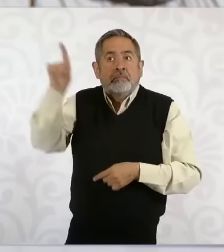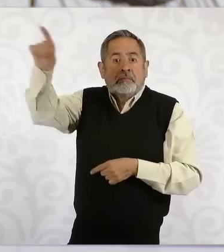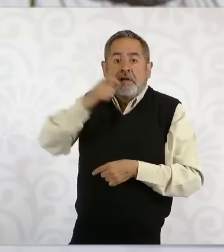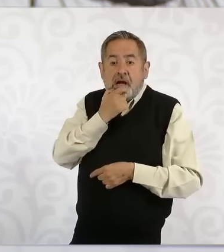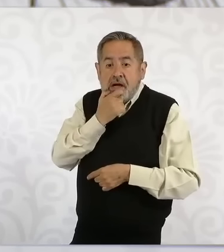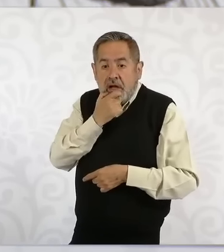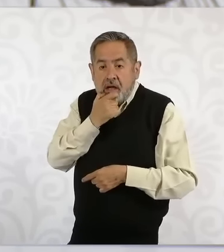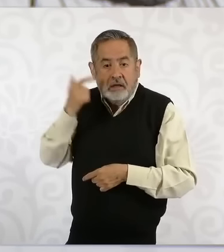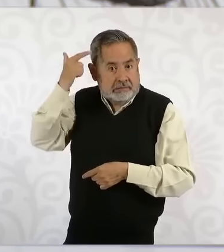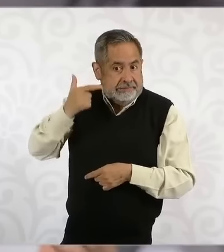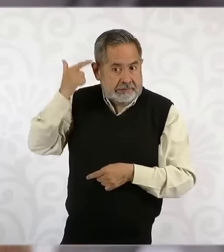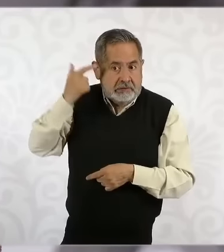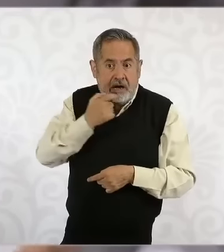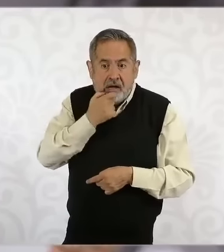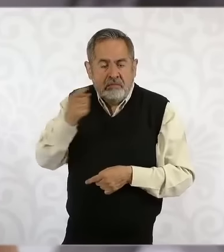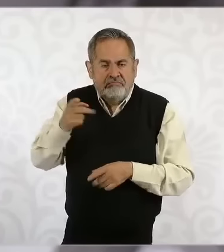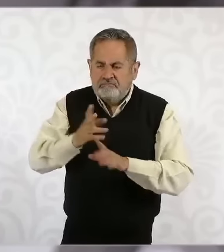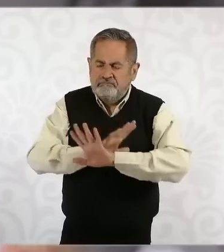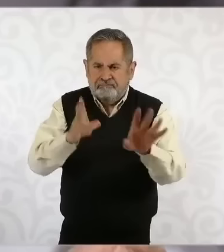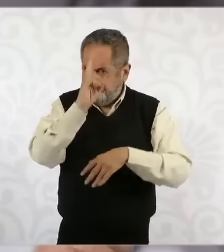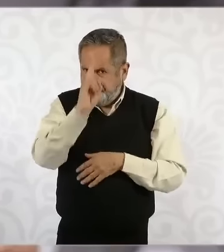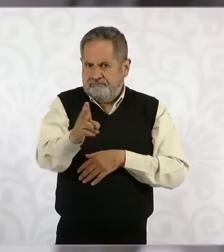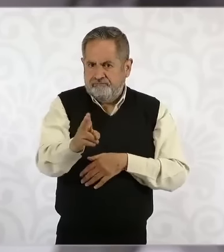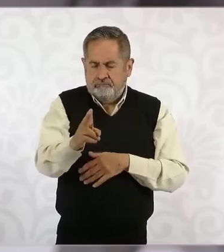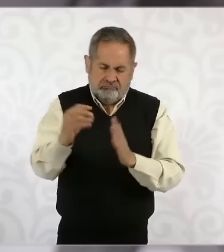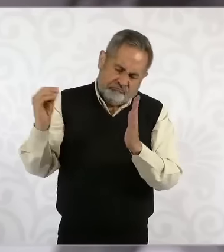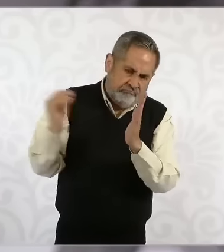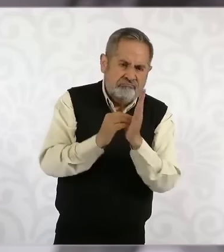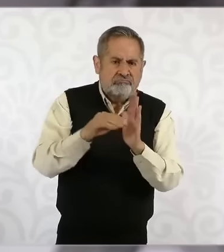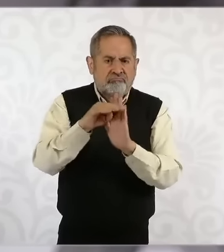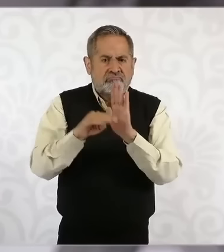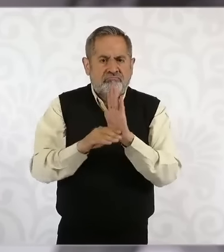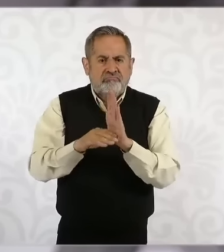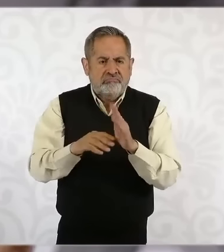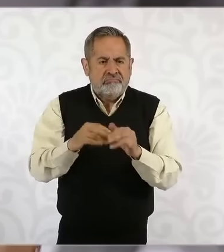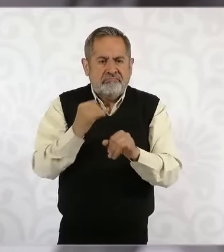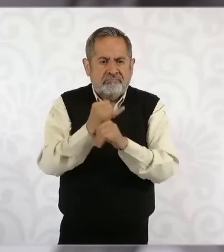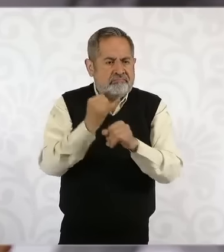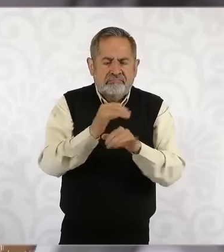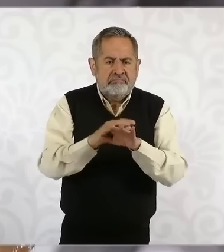eh Reino Unido acaba de prohibir que se tenga redes sociales hasta los 17 años, ¿no?